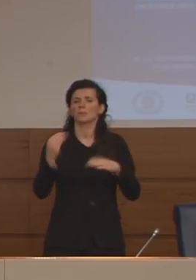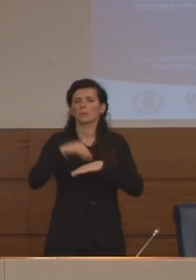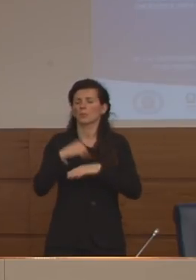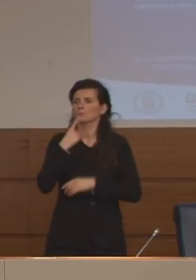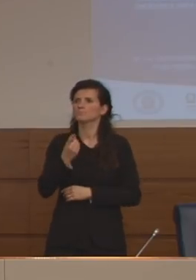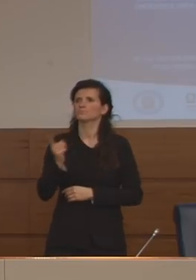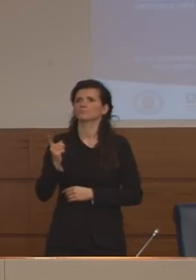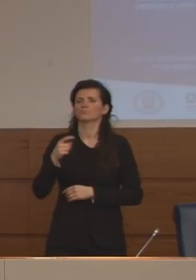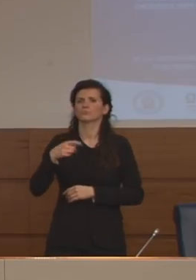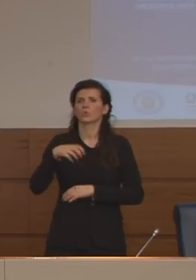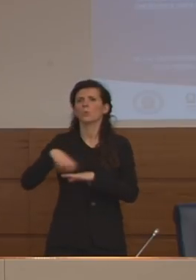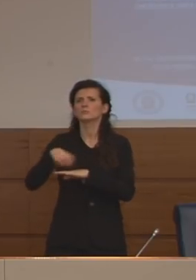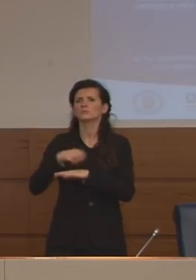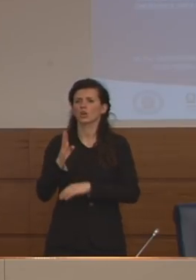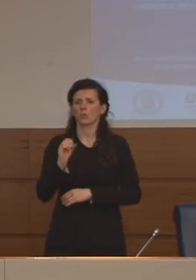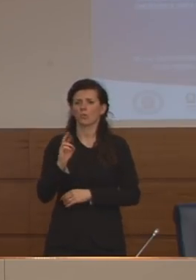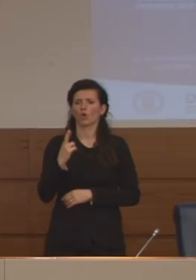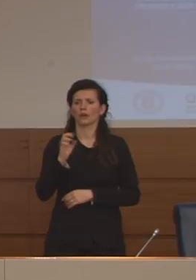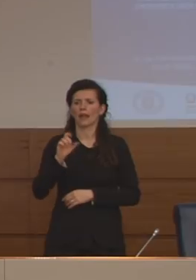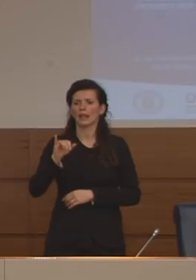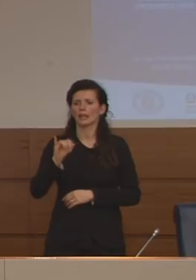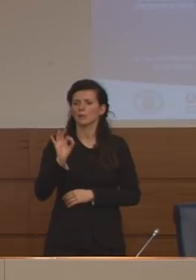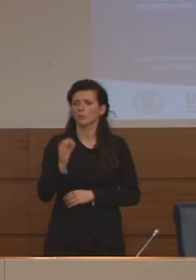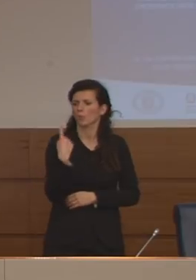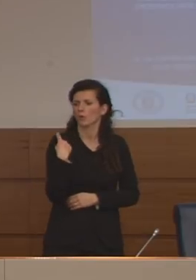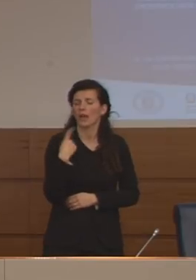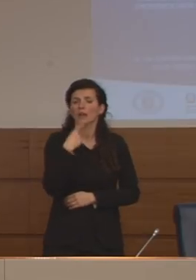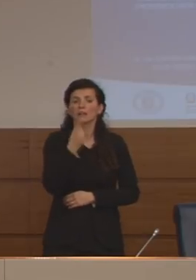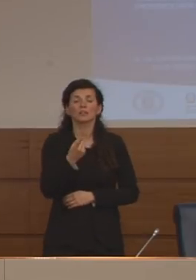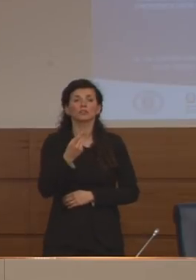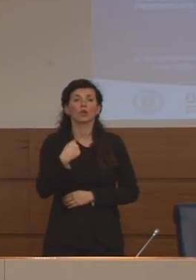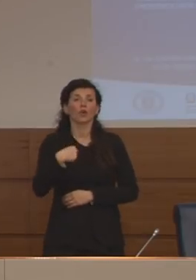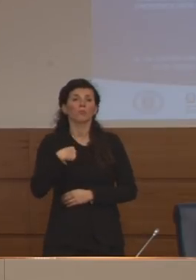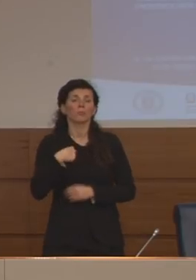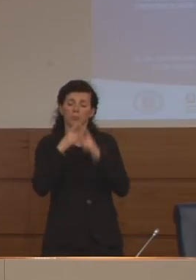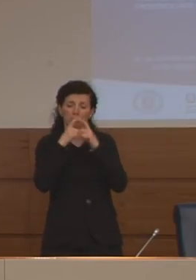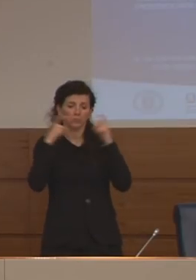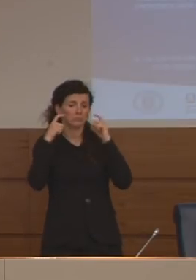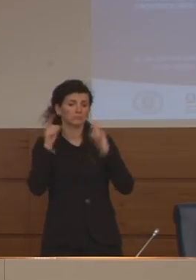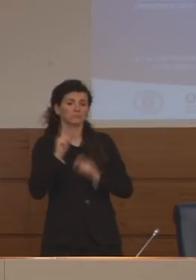detto che non indosserà la mascherina, perché rispetta alle distanze di sicurezza.